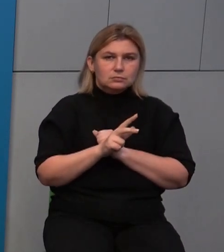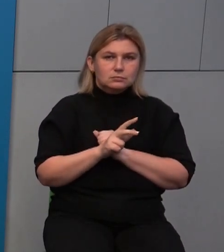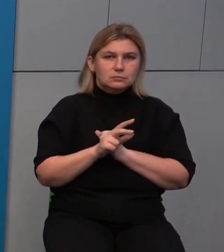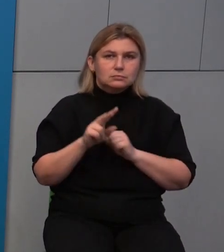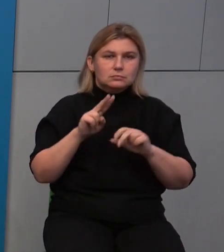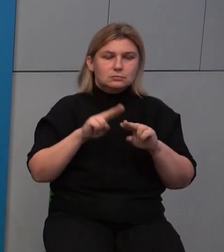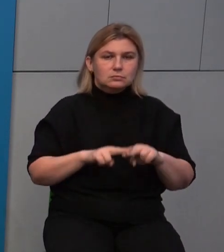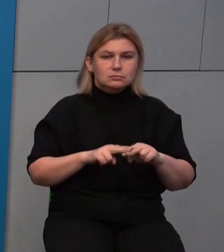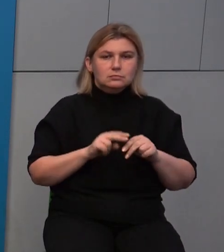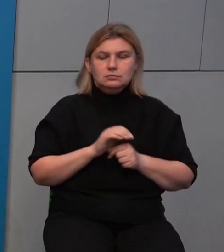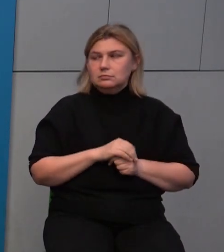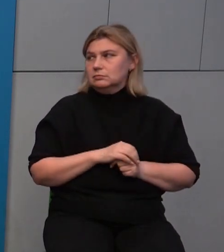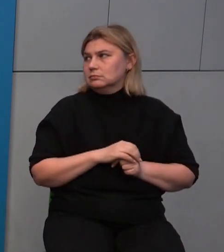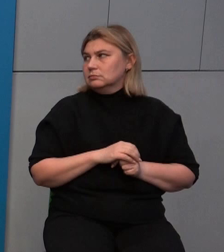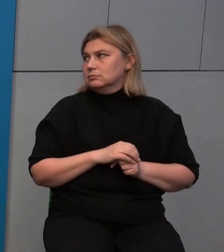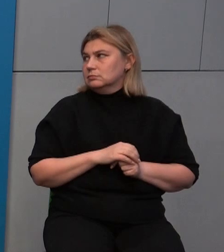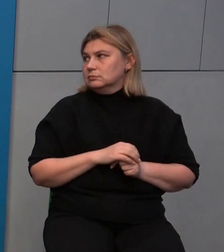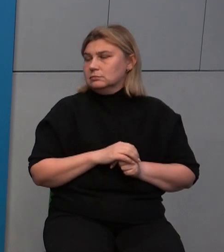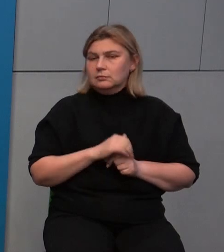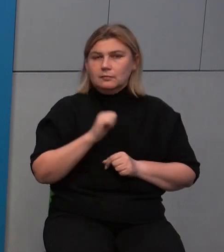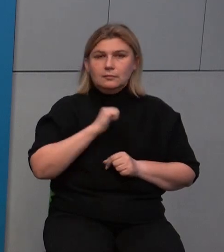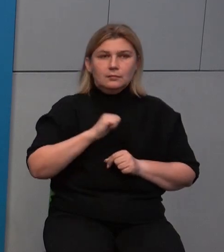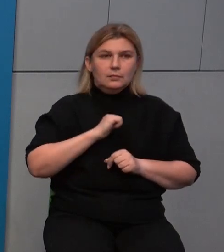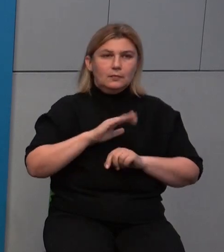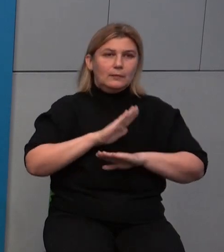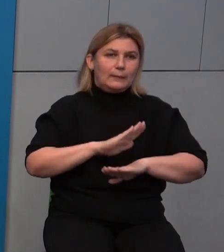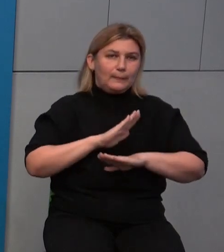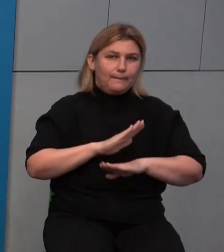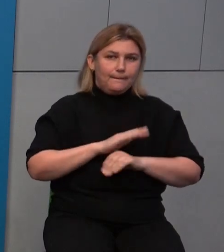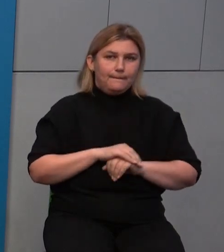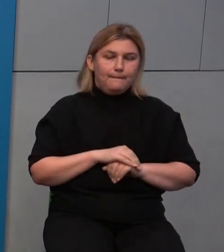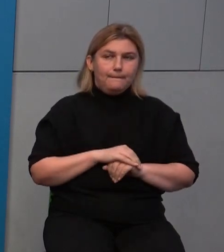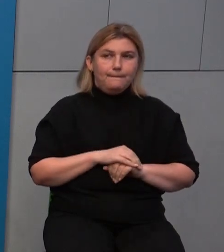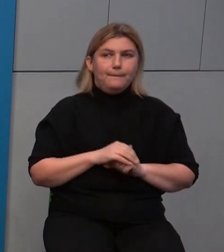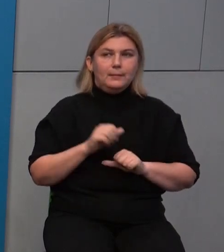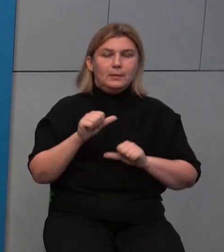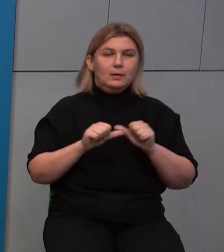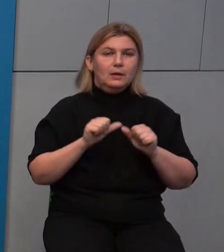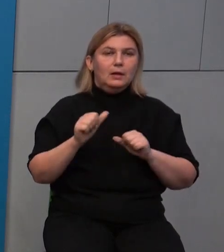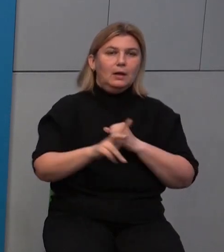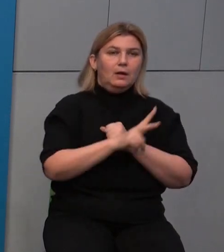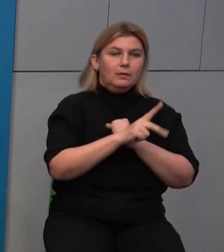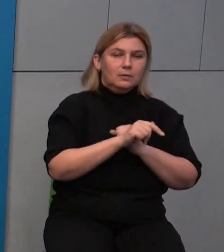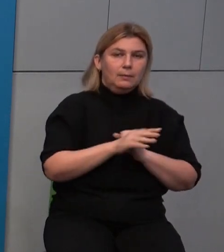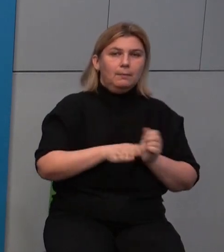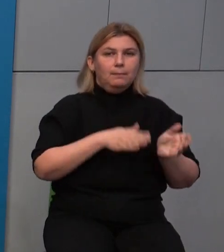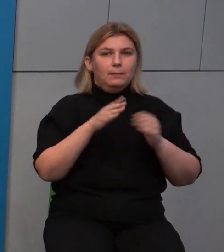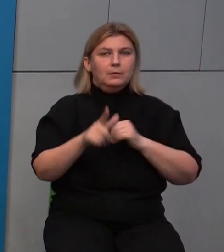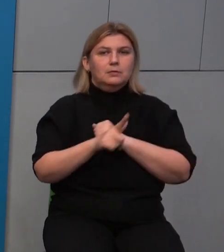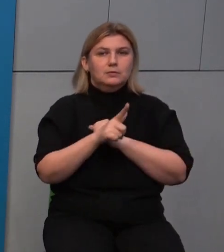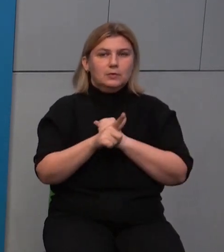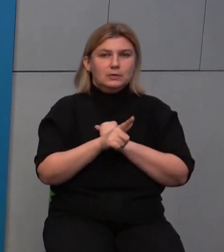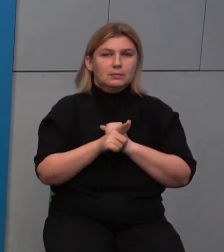Oni tak siebie chronili, więc najpierw 80. niszczyli, potem 70. i tak dalej.